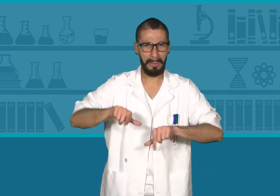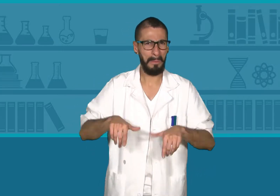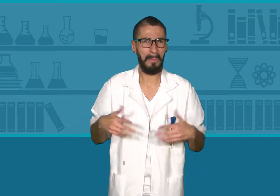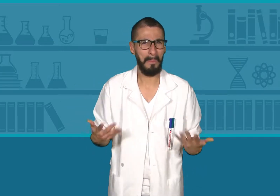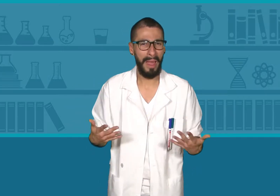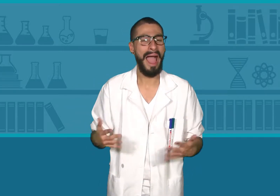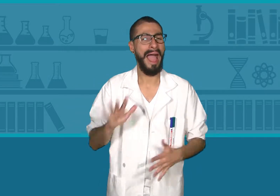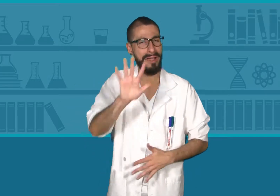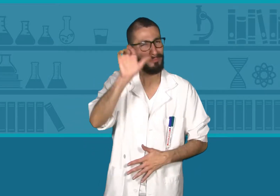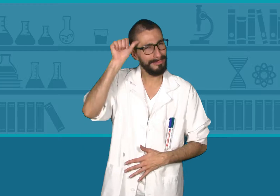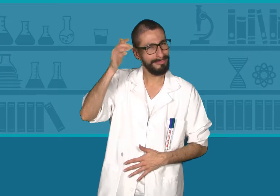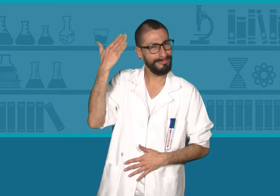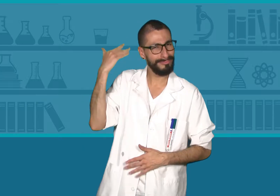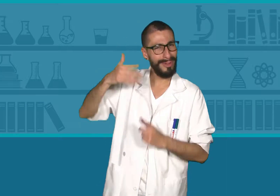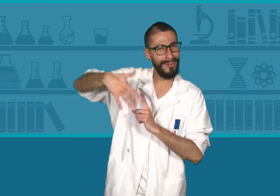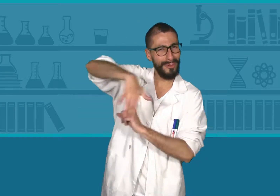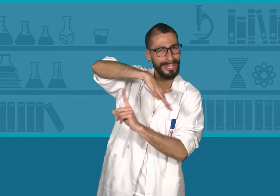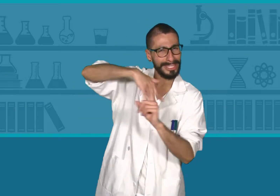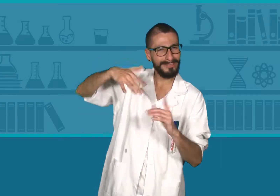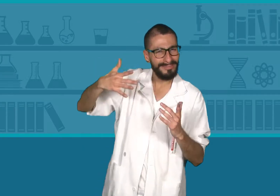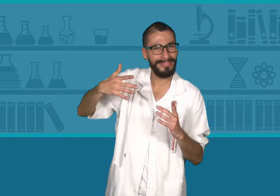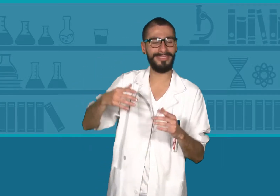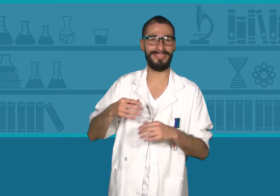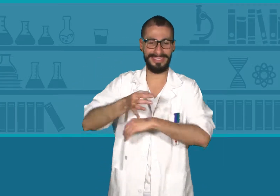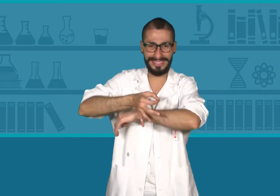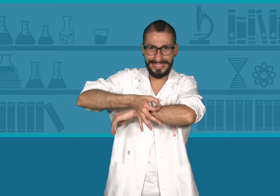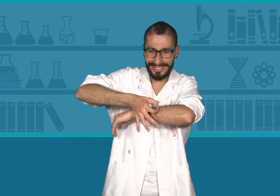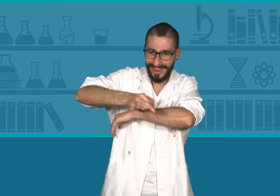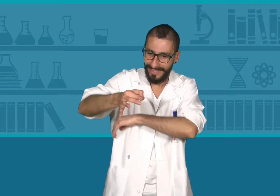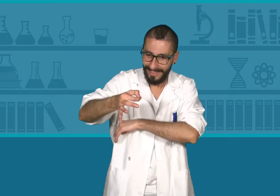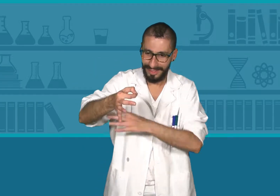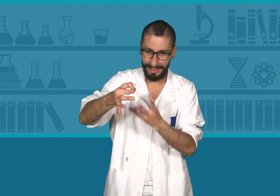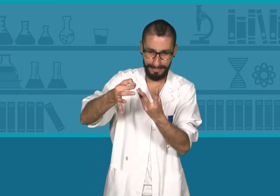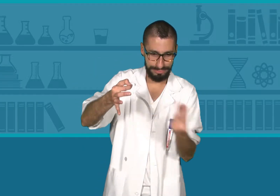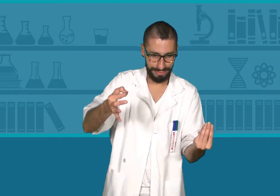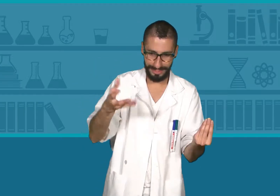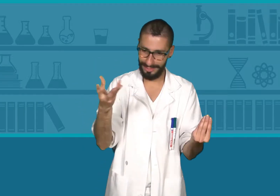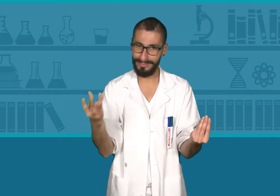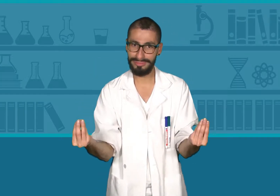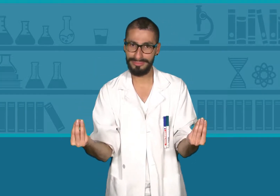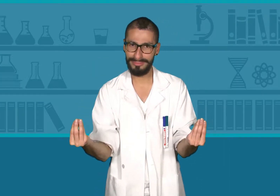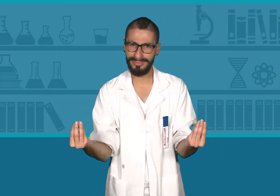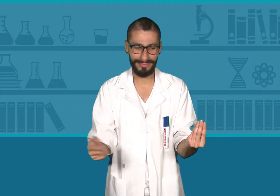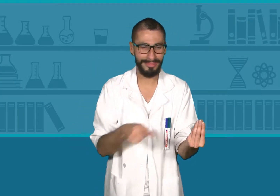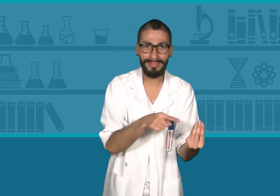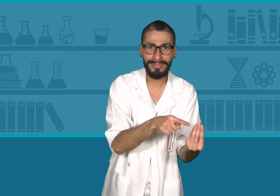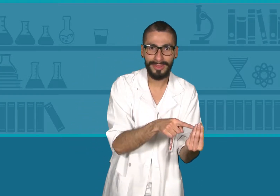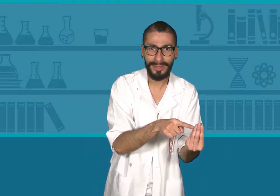Primero quisiera recordar lo visto en la clase anterior, hablábamos de la clasificación de las células: son de 2 tipos.